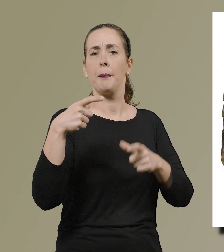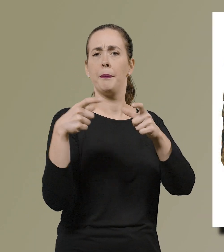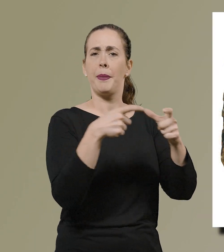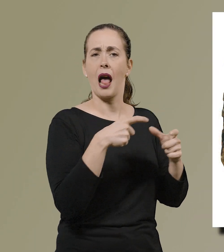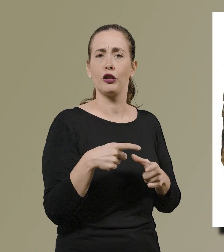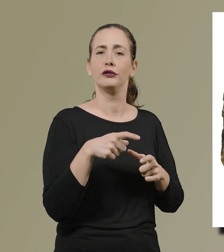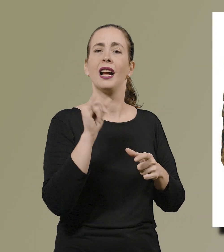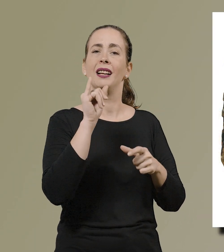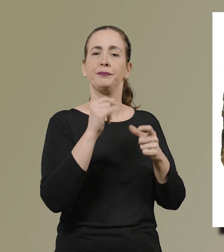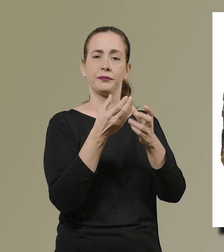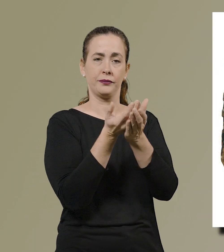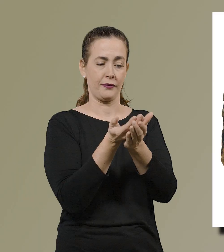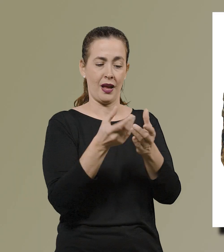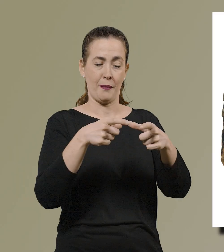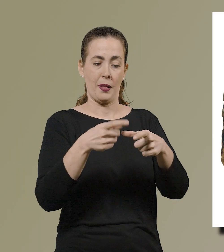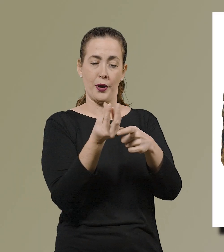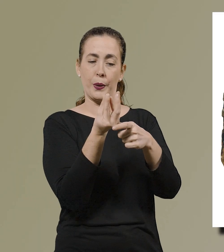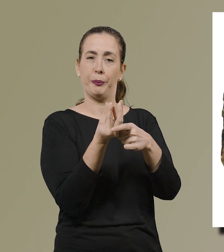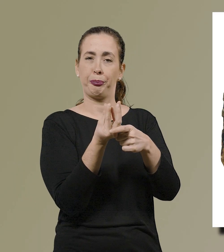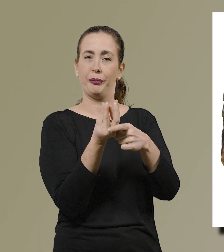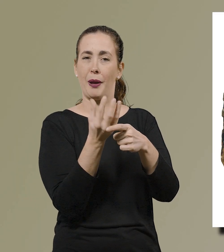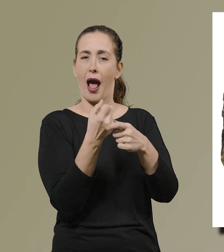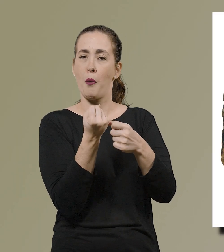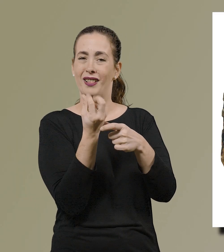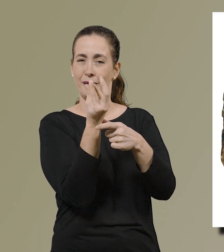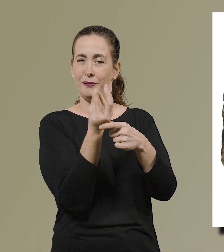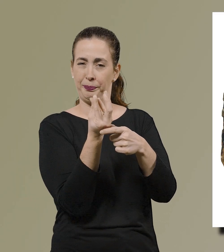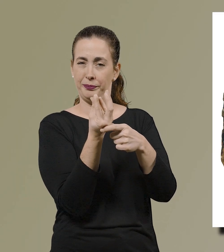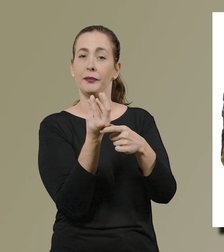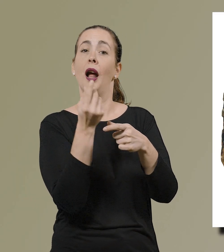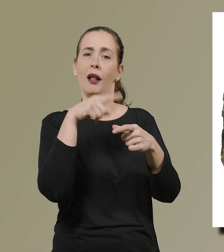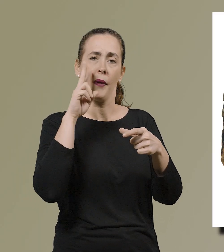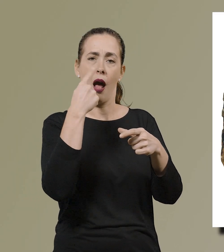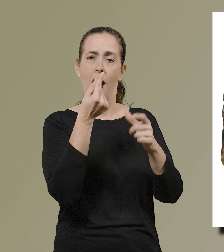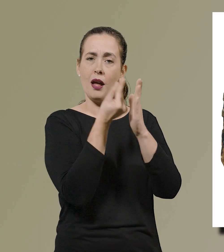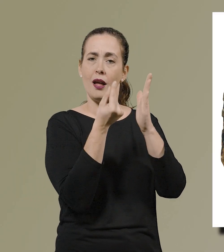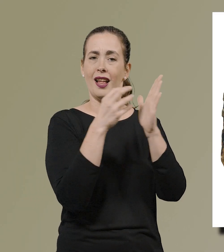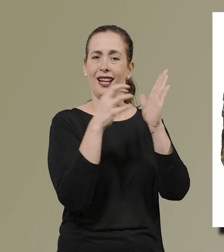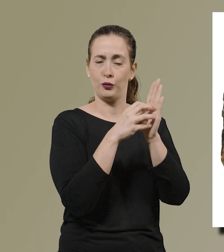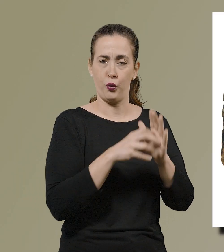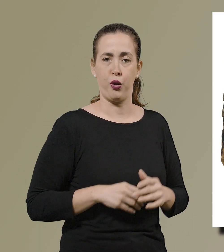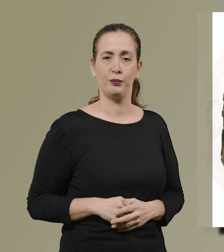Entre plats i marcelines podem localitzar, uns escuts i unes claus de volta en talla de fusta policromada